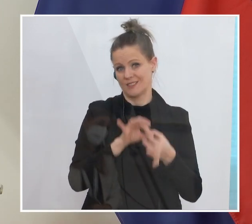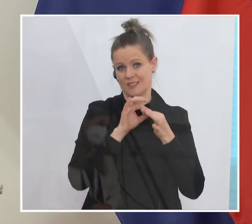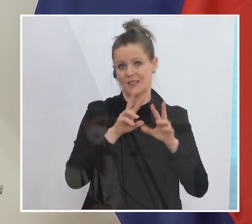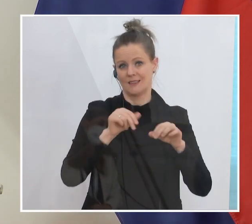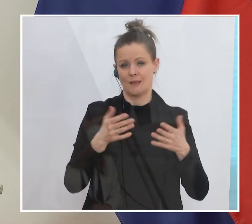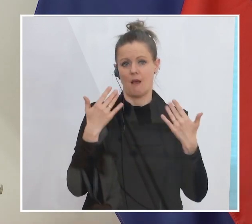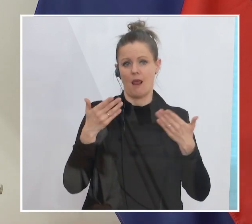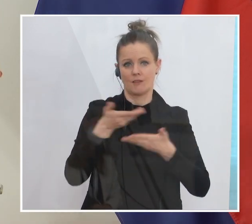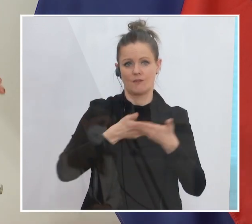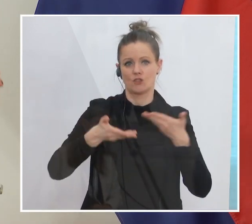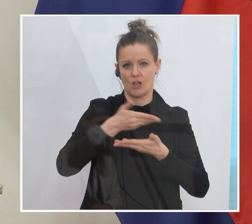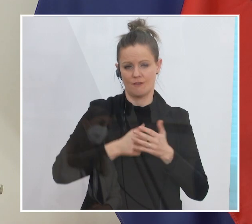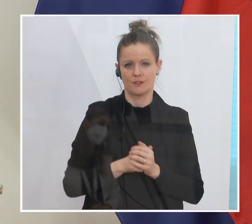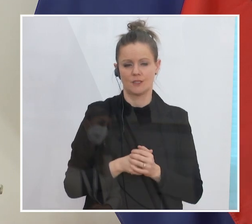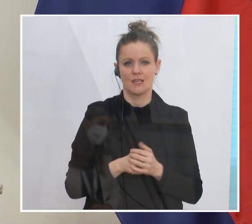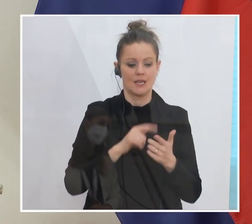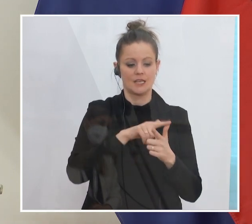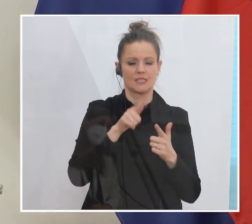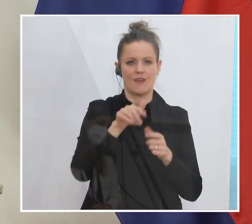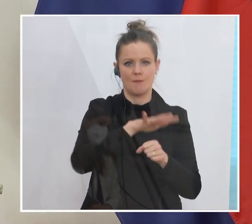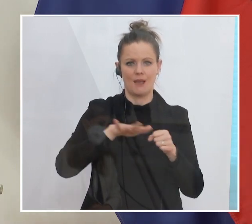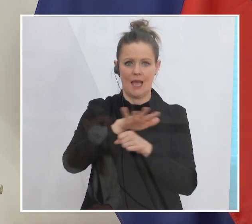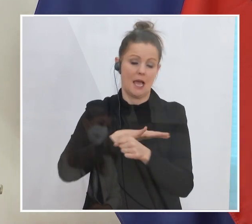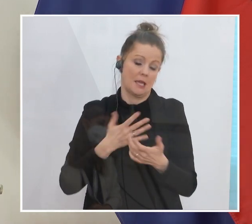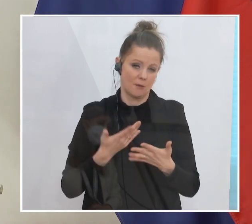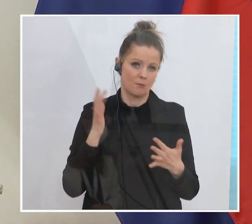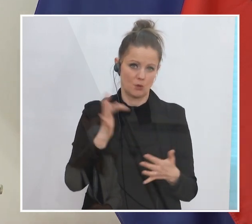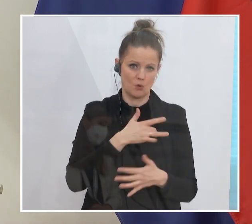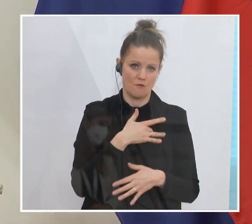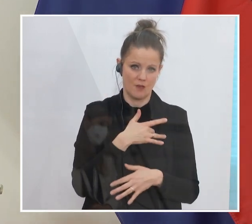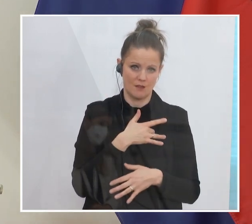Das betrifft zwei Bereiche, meiner Meinung nach. Zum einen einmal ist auch die Landwirtschaft